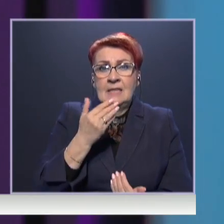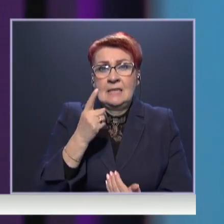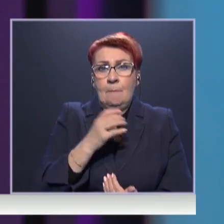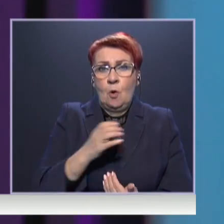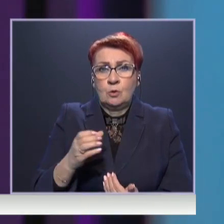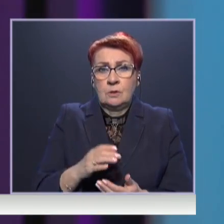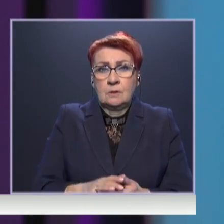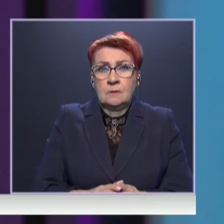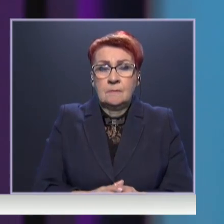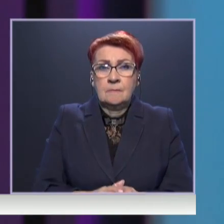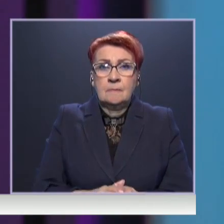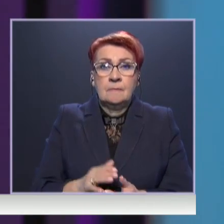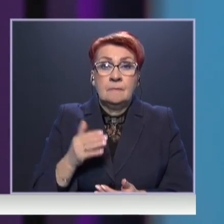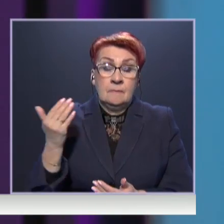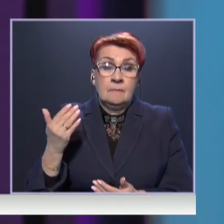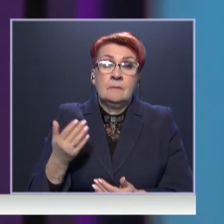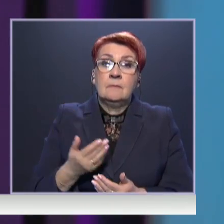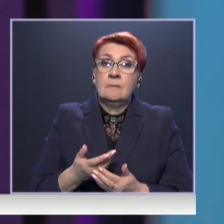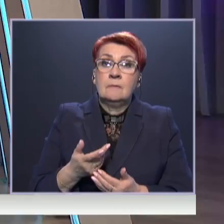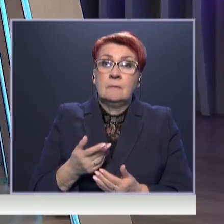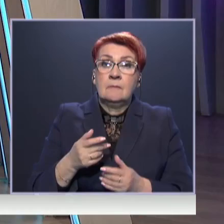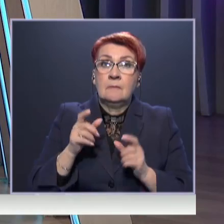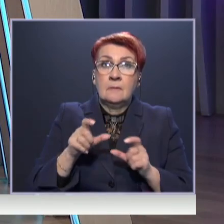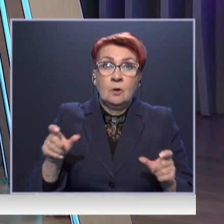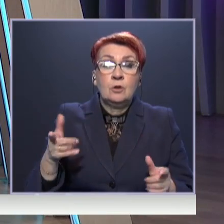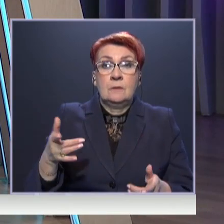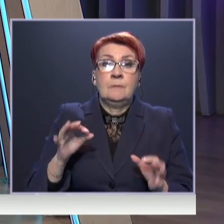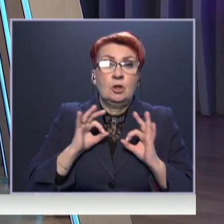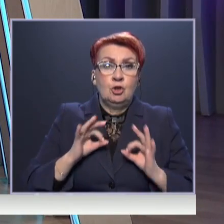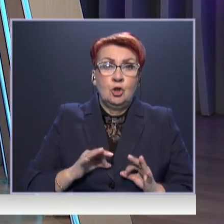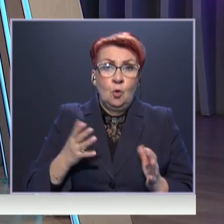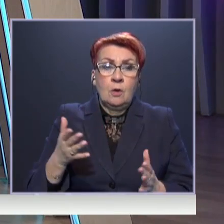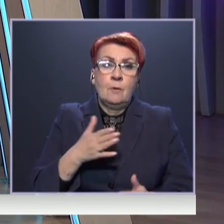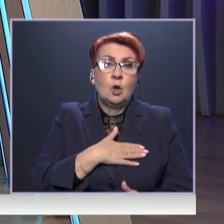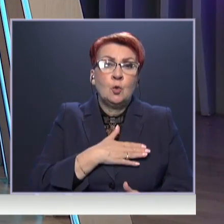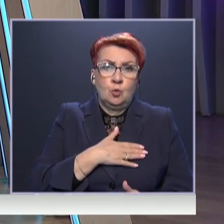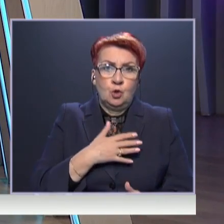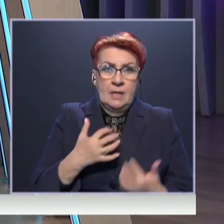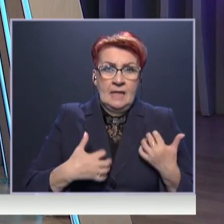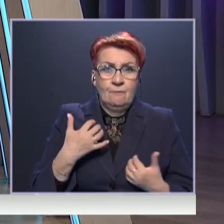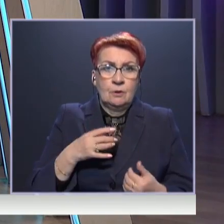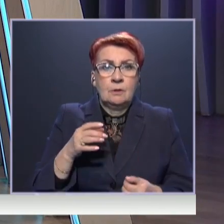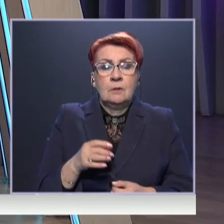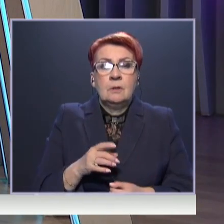наверное только чиновников простым людям пережить чтобы Тепленько чтобы сытенько